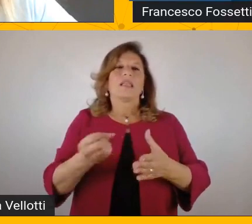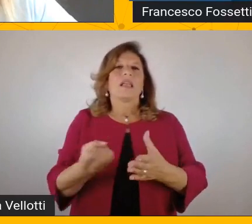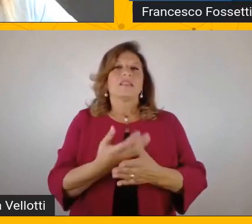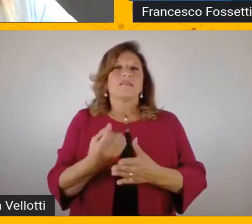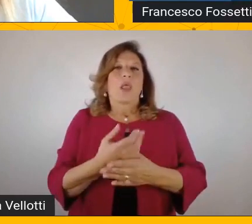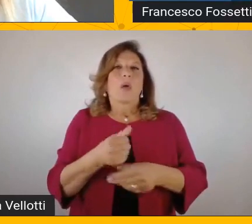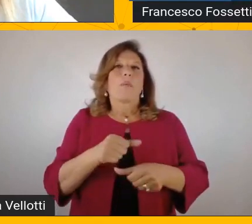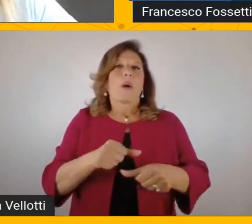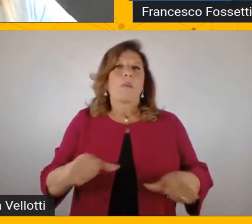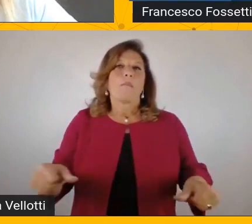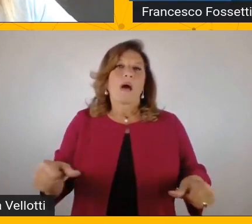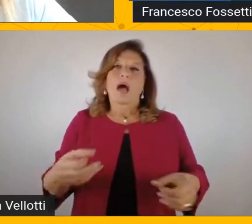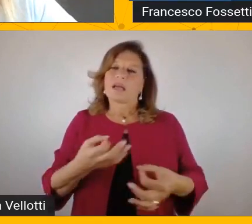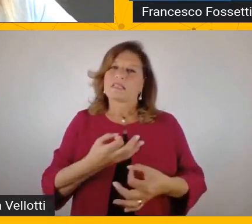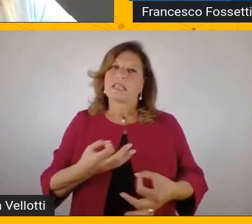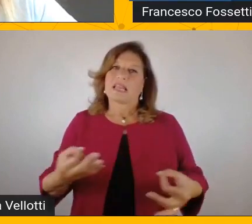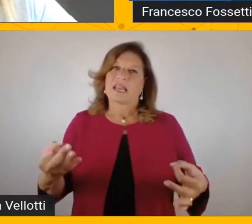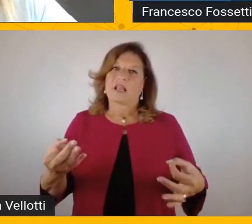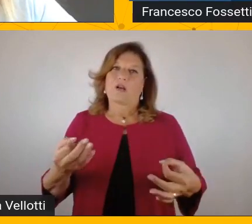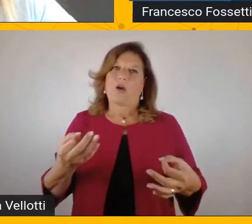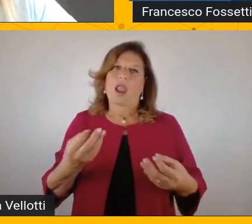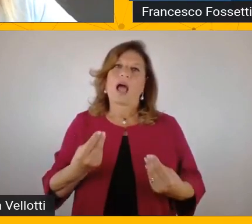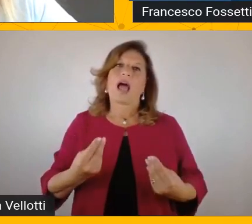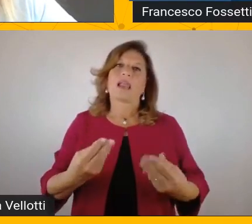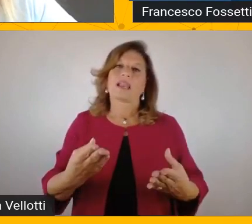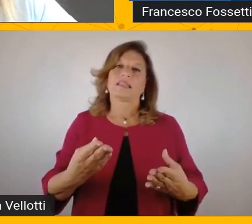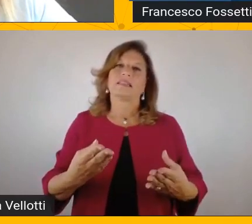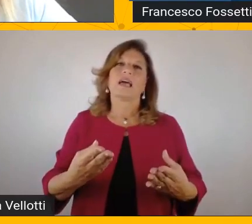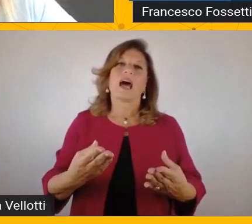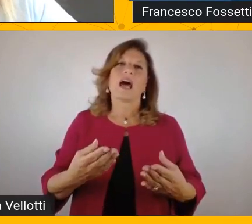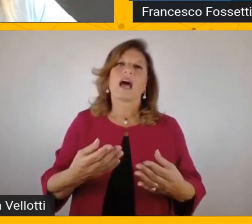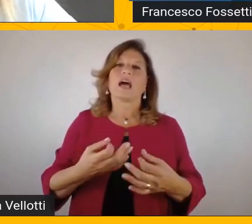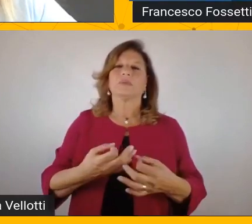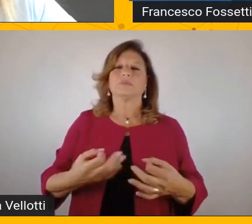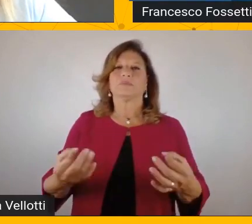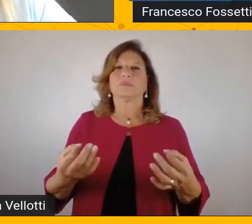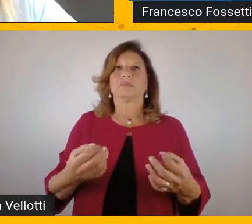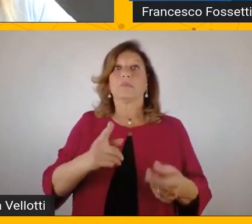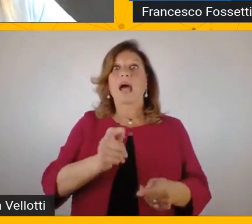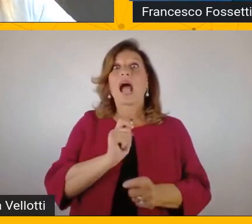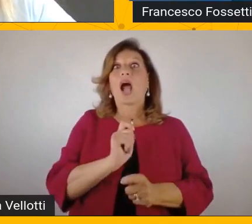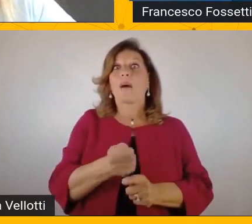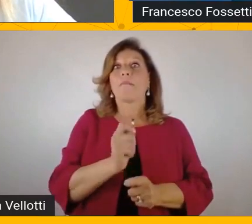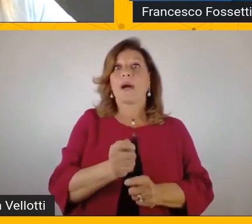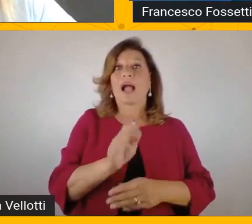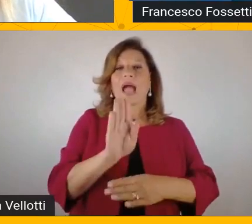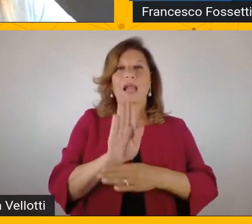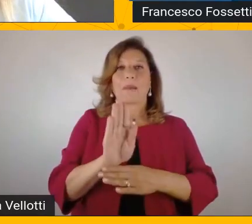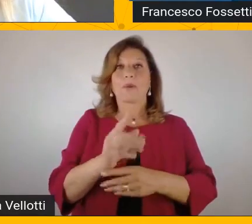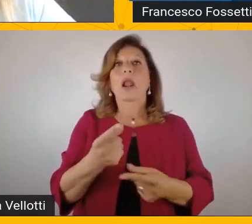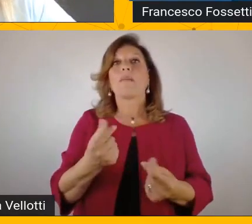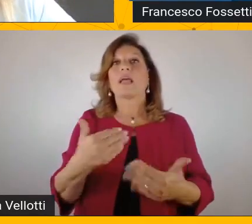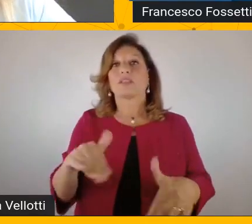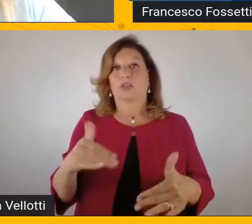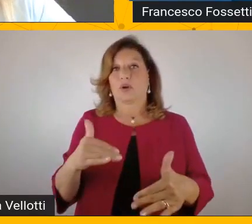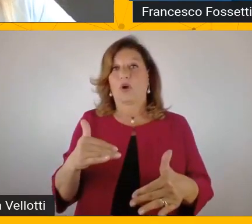su base regolare dicevo, inietta quei contenuti perché produrre quei contenuti di